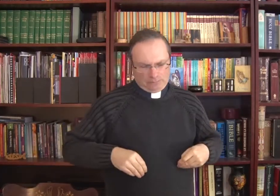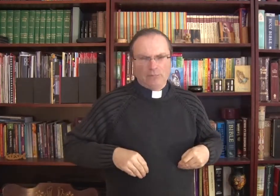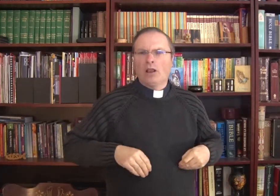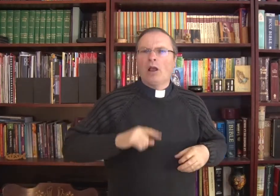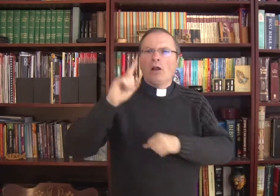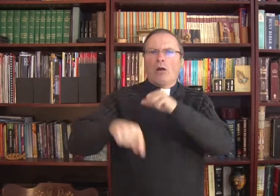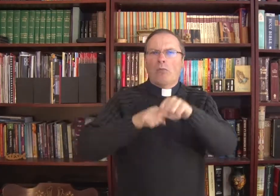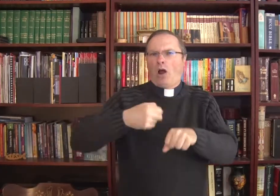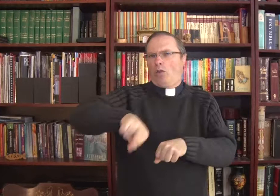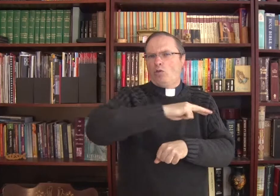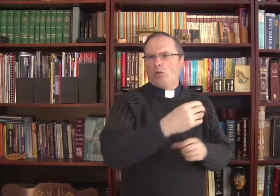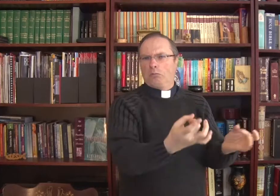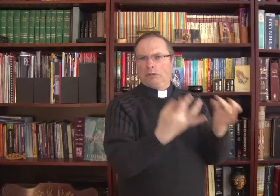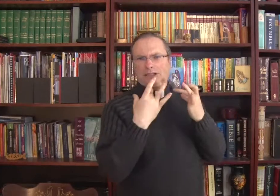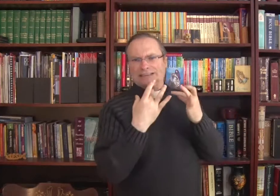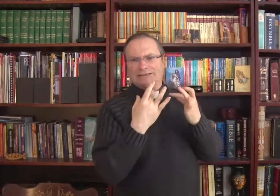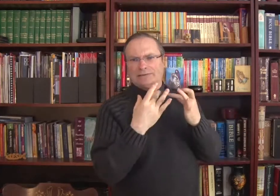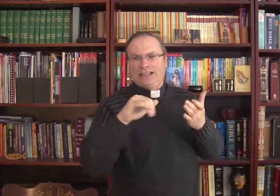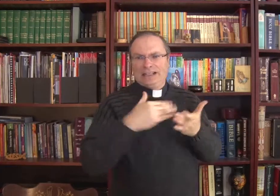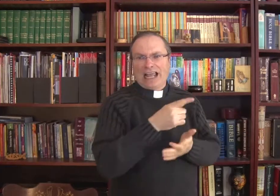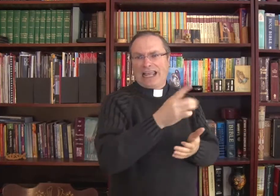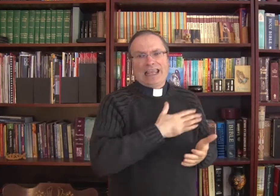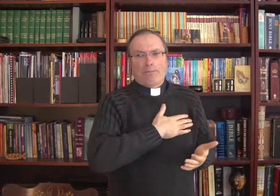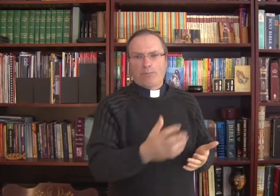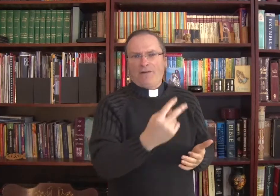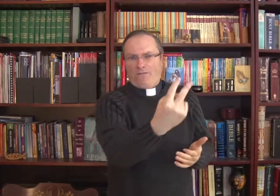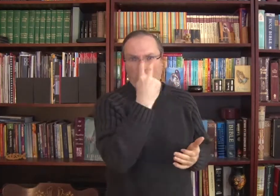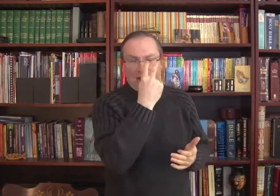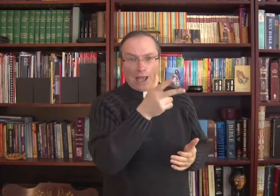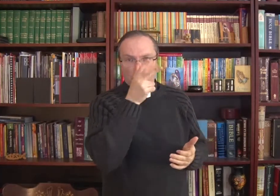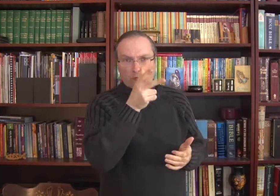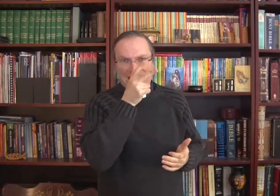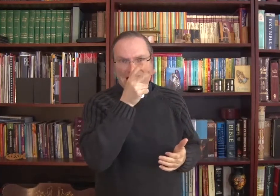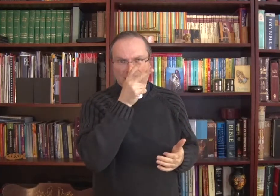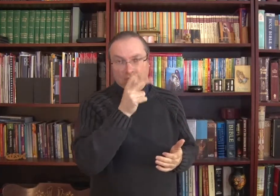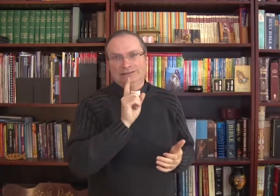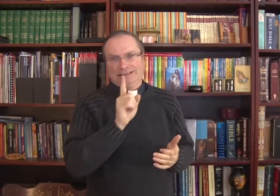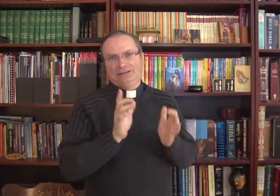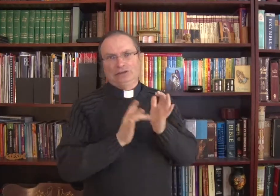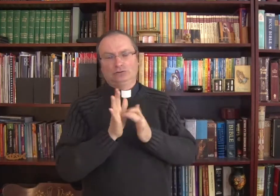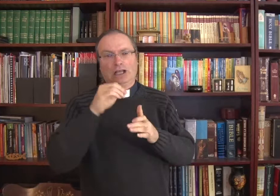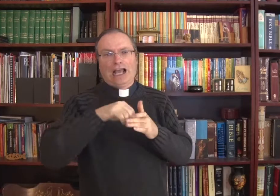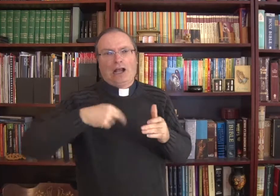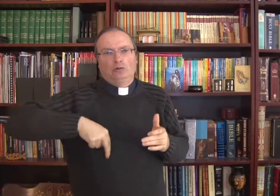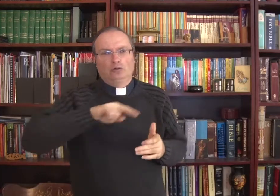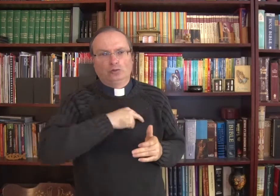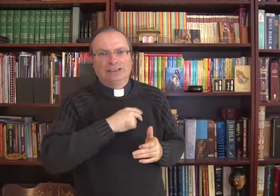le monde nous méprise, car il n’aime pas voir la lumière, qui est Jésus en nous,